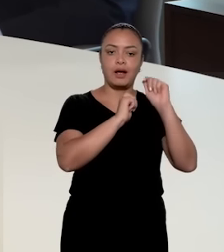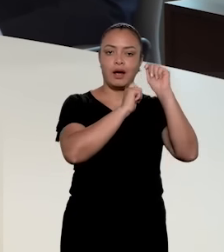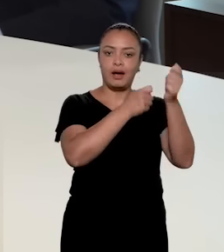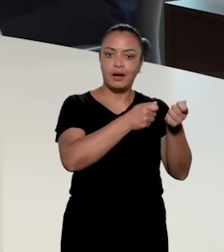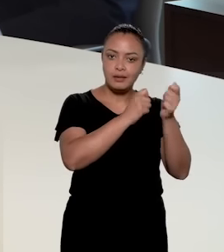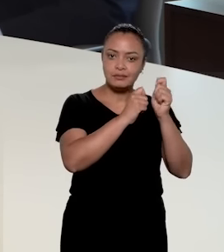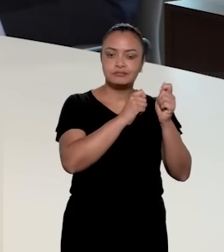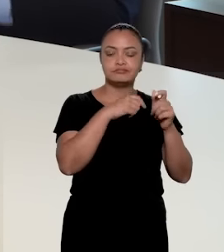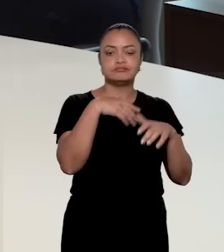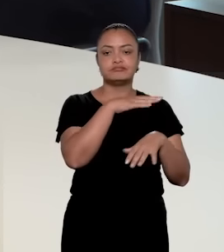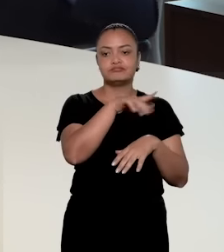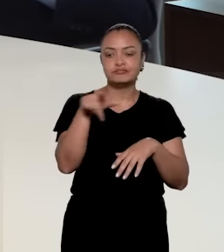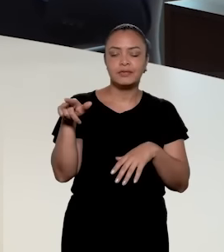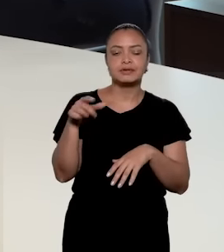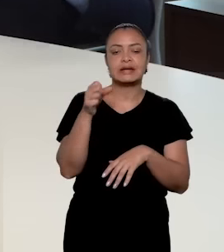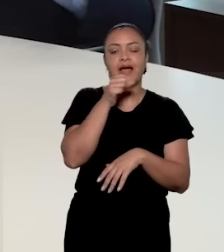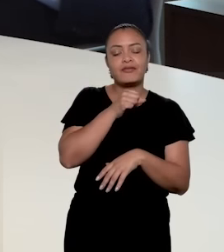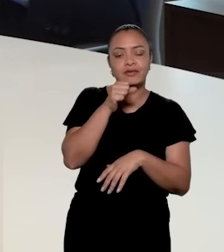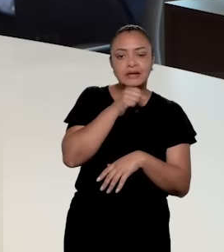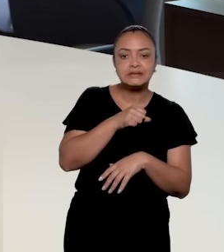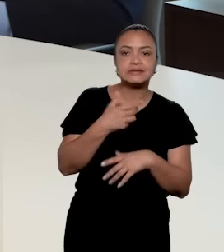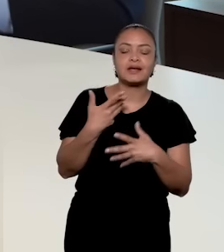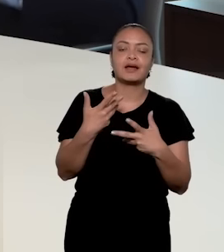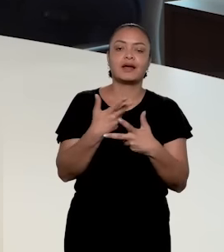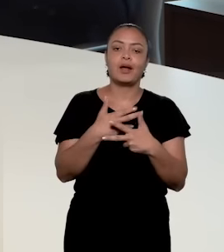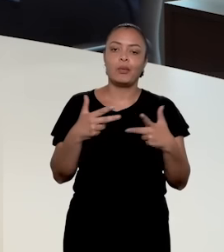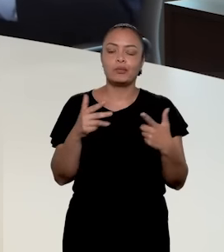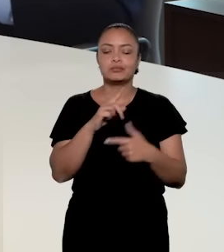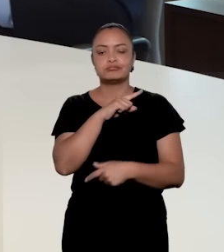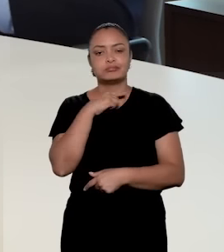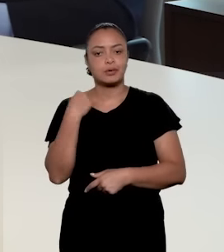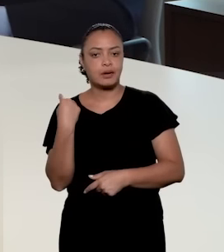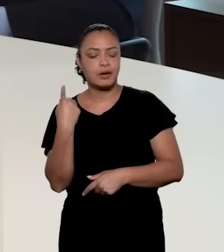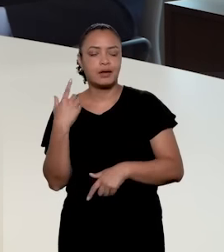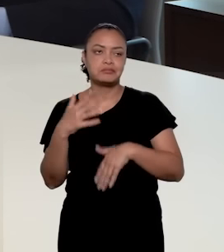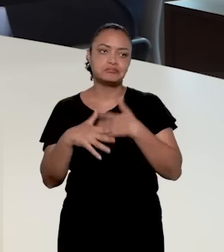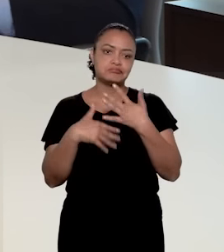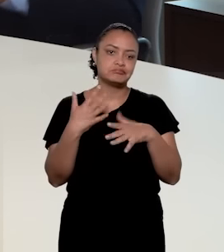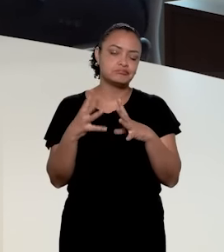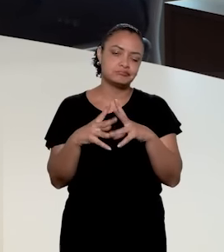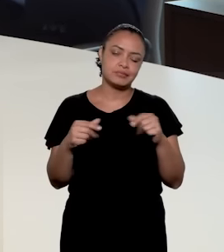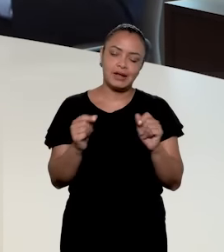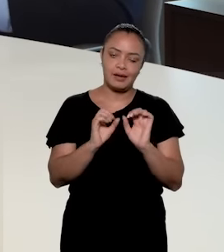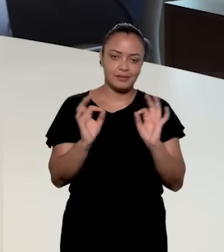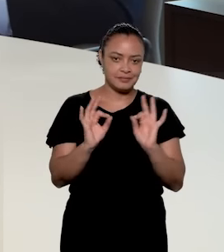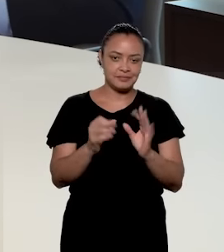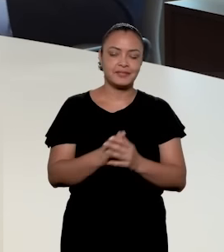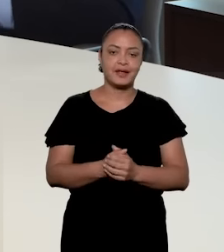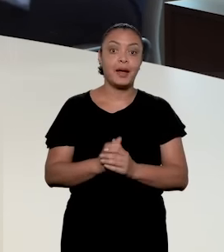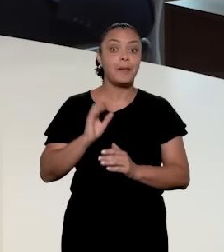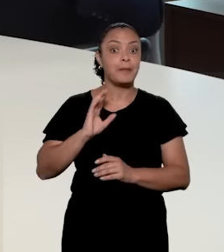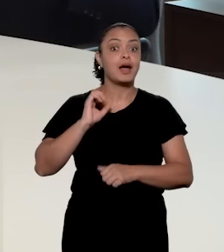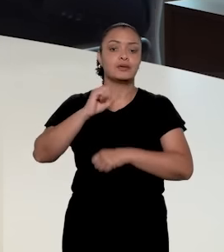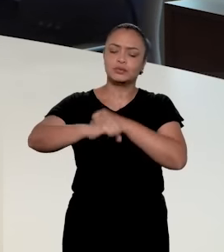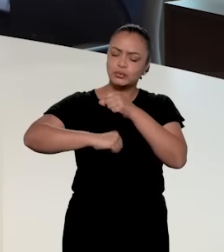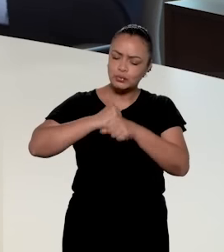depois meus companheiros de rancho envelheceram como eu, alguns já se foram, então acabou, não tem mais o rancho no Pantanal.